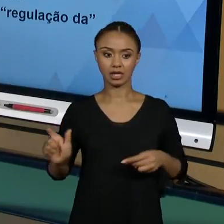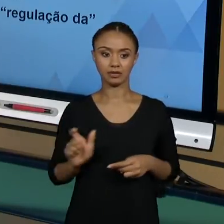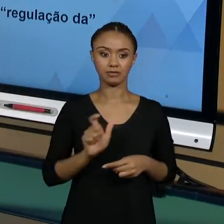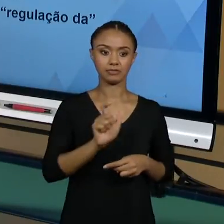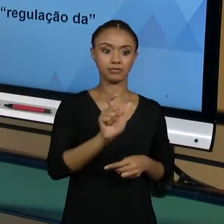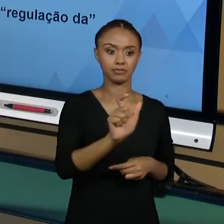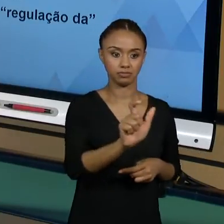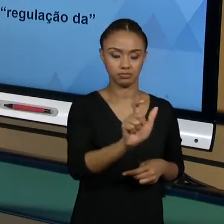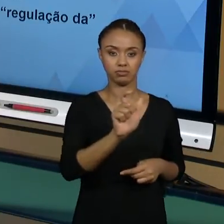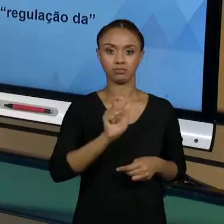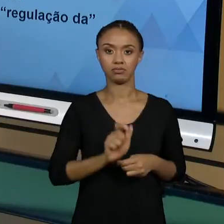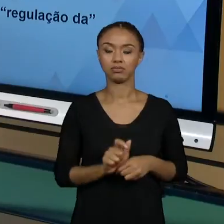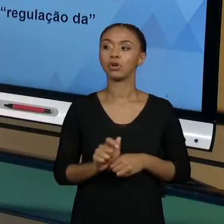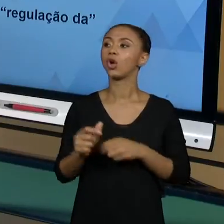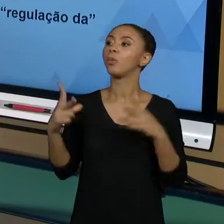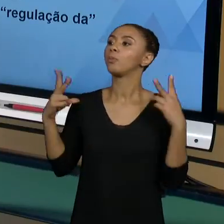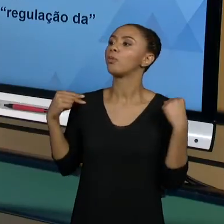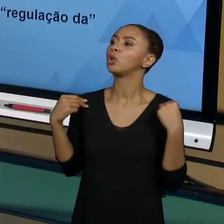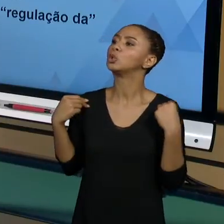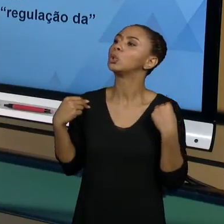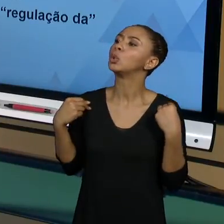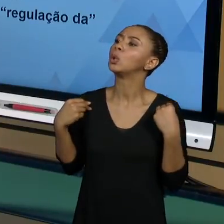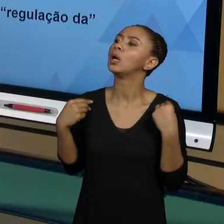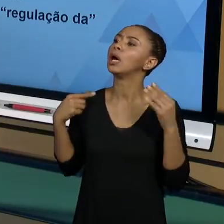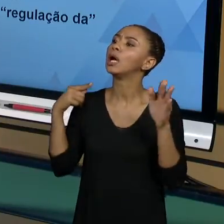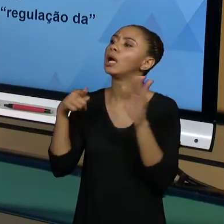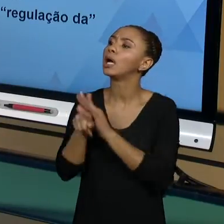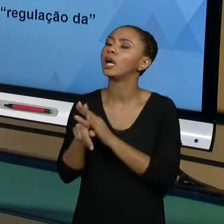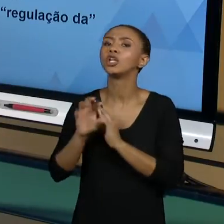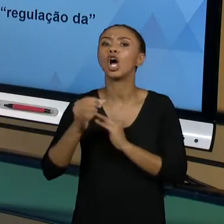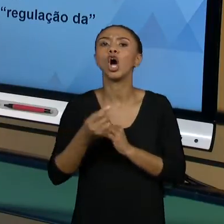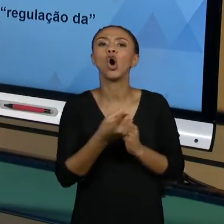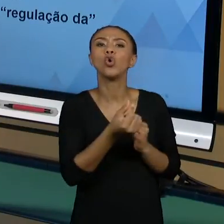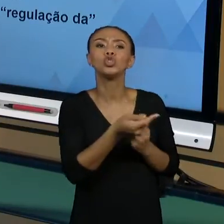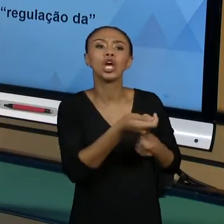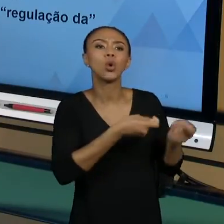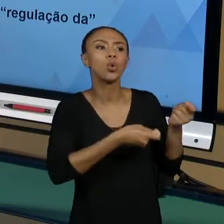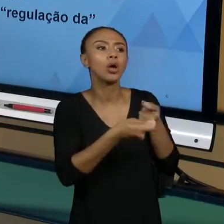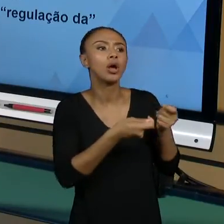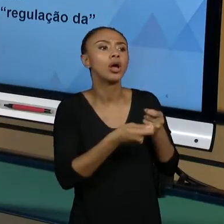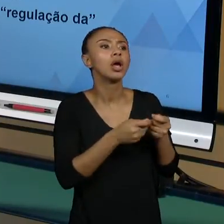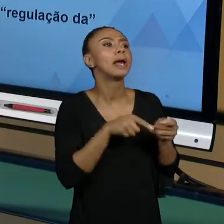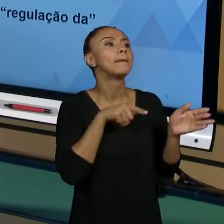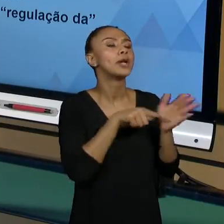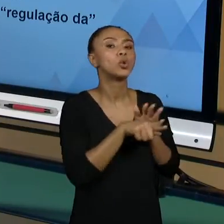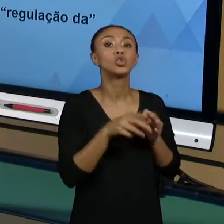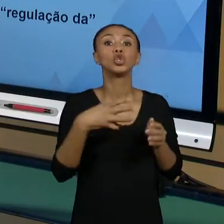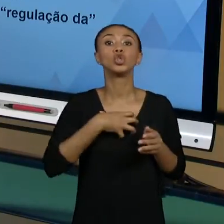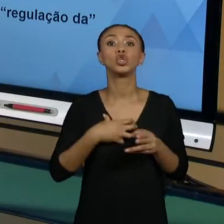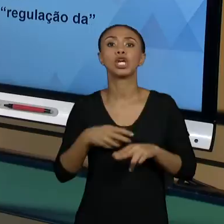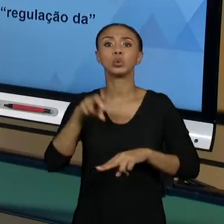INFORMAÇÃO PARA O MOTORISTA OU PEDE UMA INFORMAÇÃO FOI PARA O COBRADOR, ELA SE SENTA DE CERTA MANEIRA, ELA SE DESLOCA DENTRO